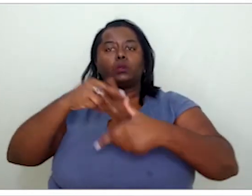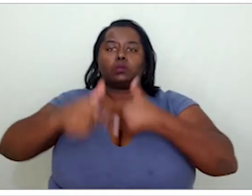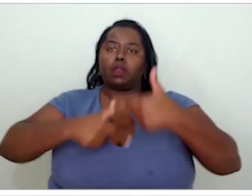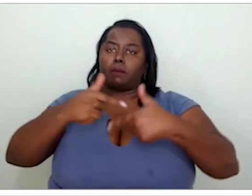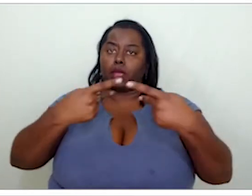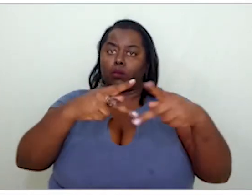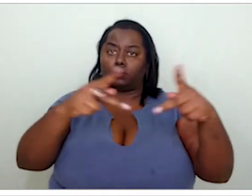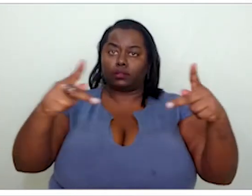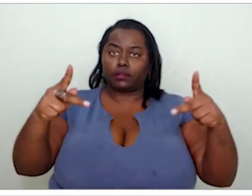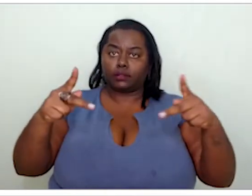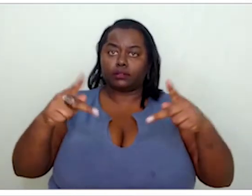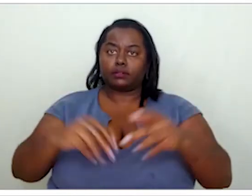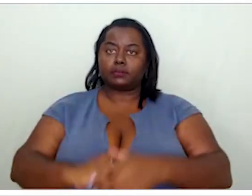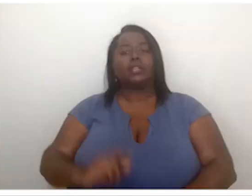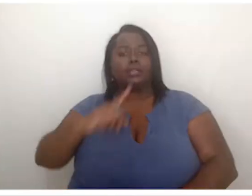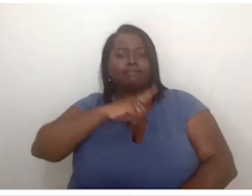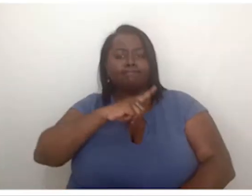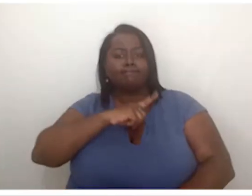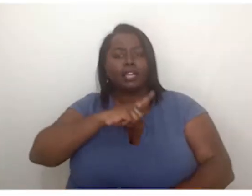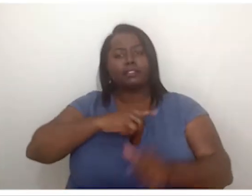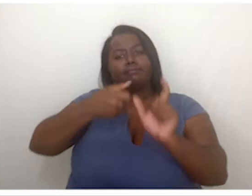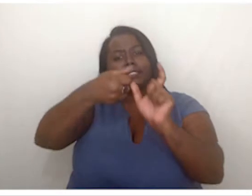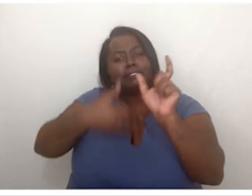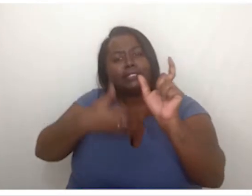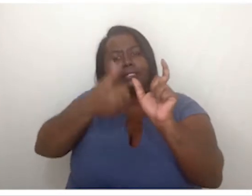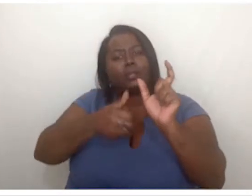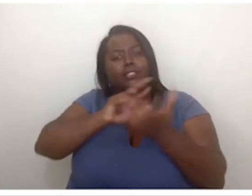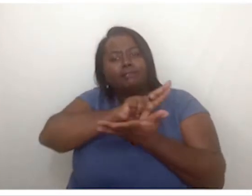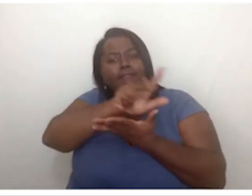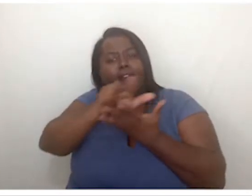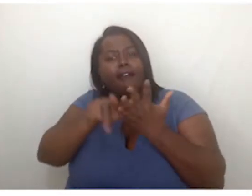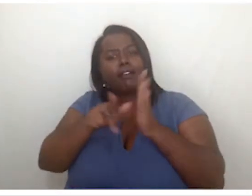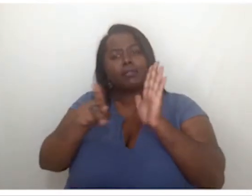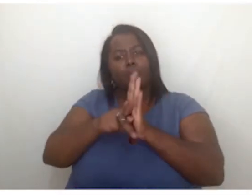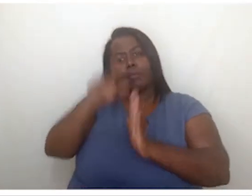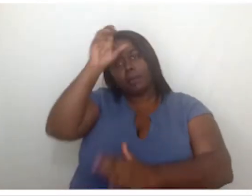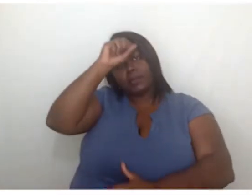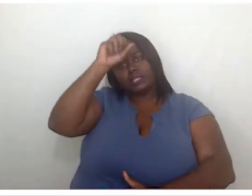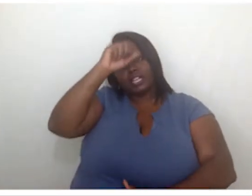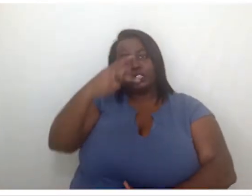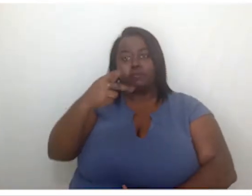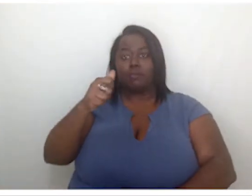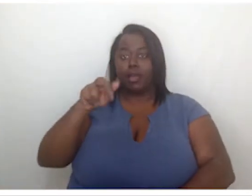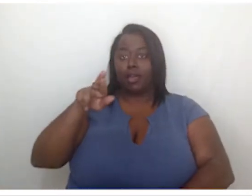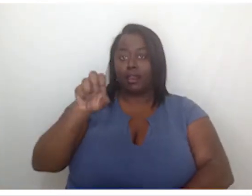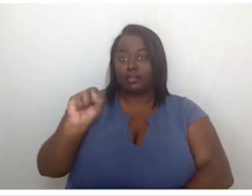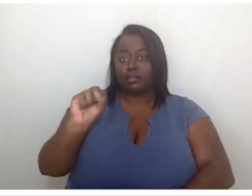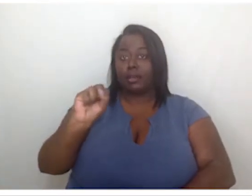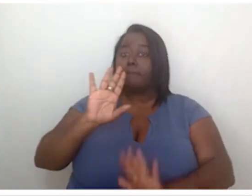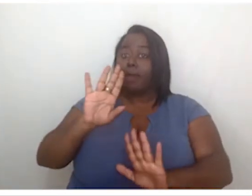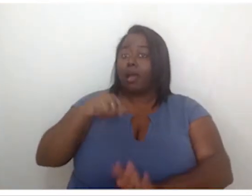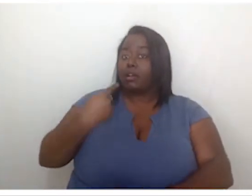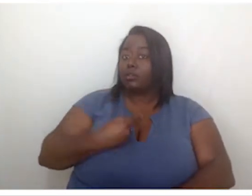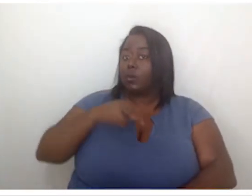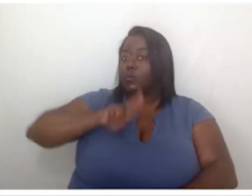Hay muchas definiciones para aprendizaje entre pares, pero las definiciones que utilizamos son las de Boud,